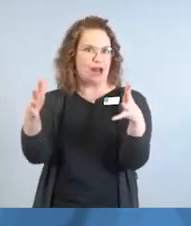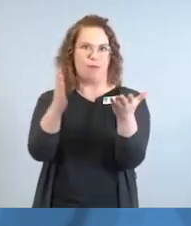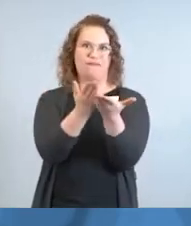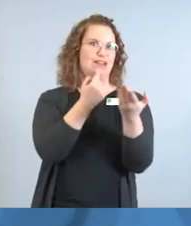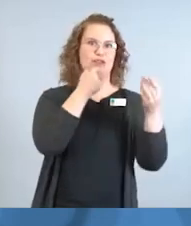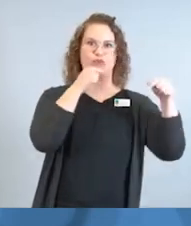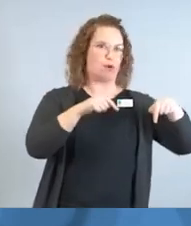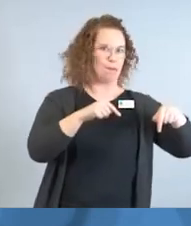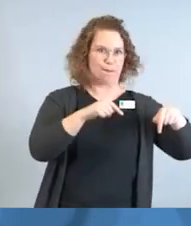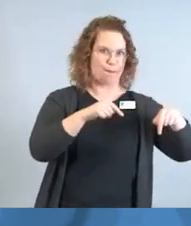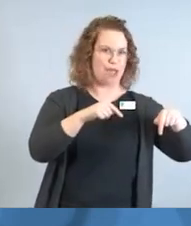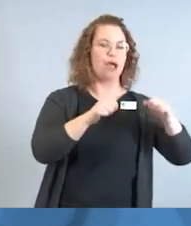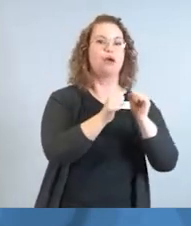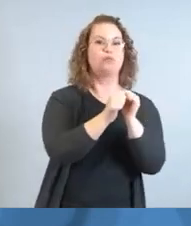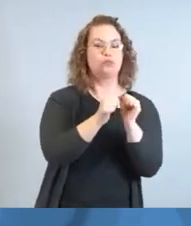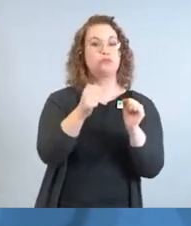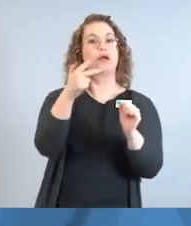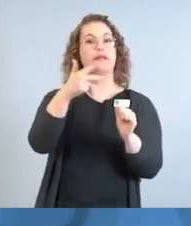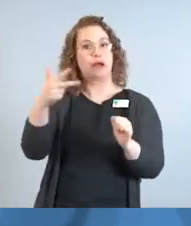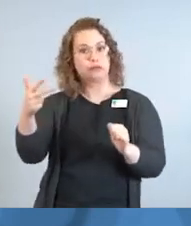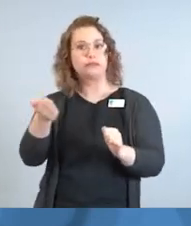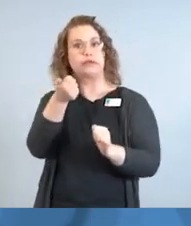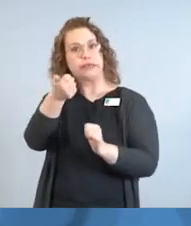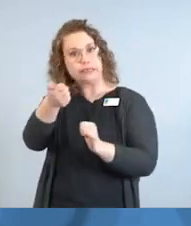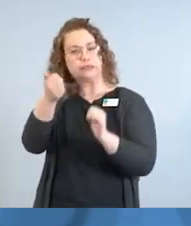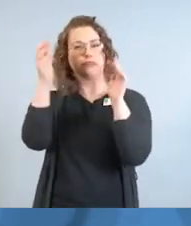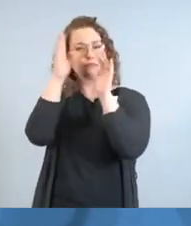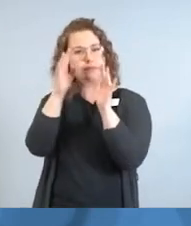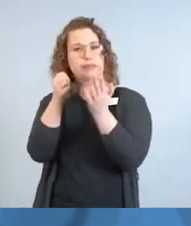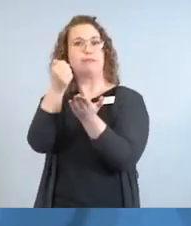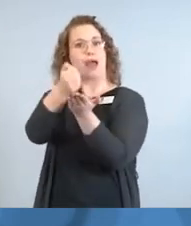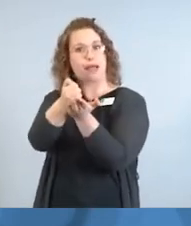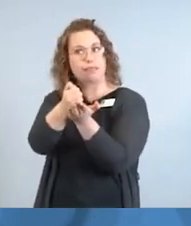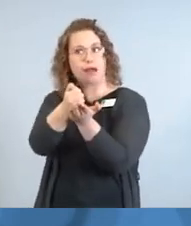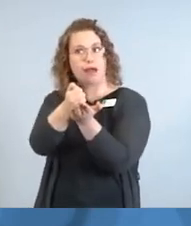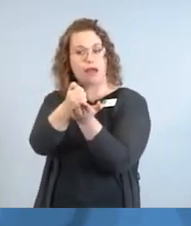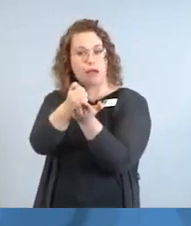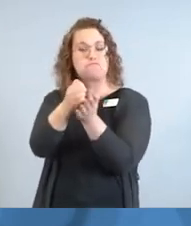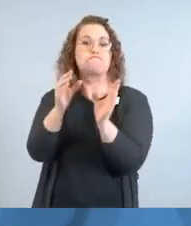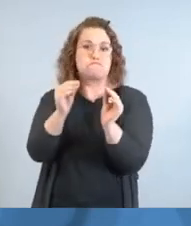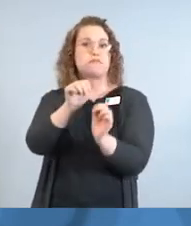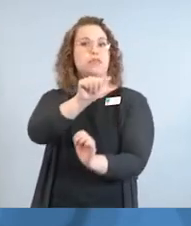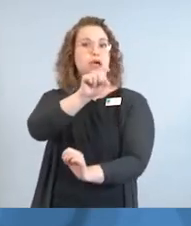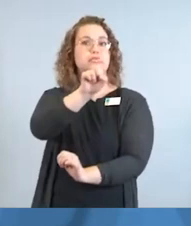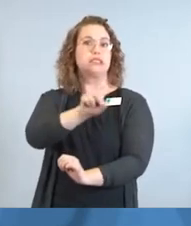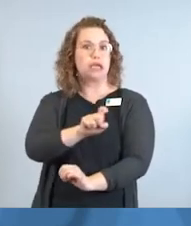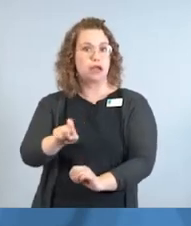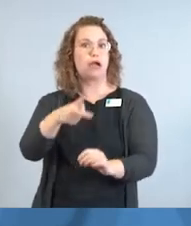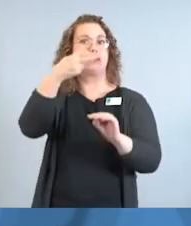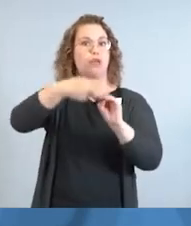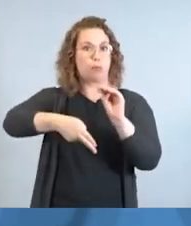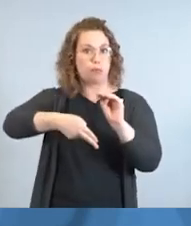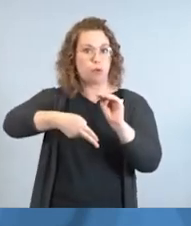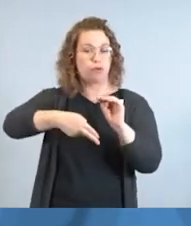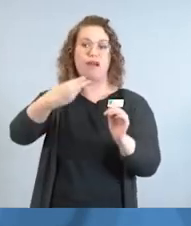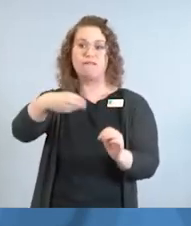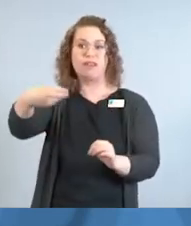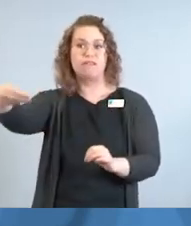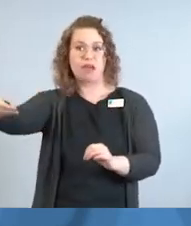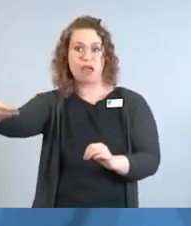He ovat katsoneet, että viive, joka Astra Zenecan käyttämättä jättämisestä tuleva viive on hyväksyttävä.